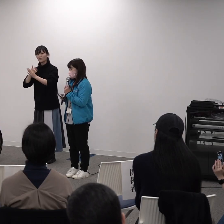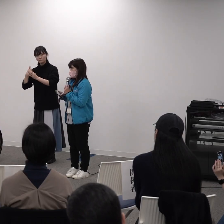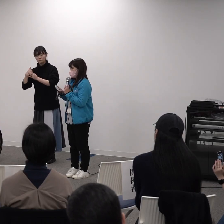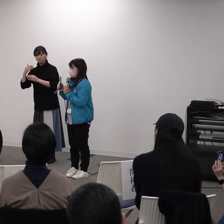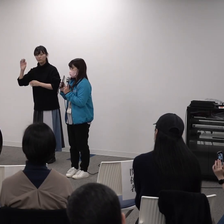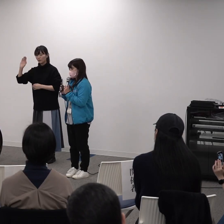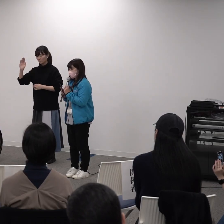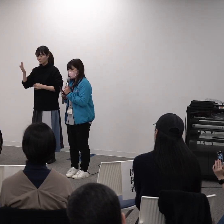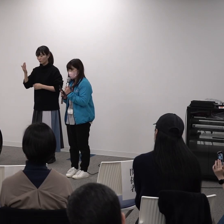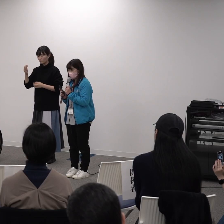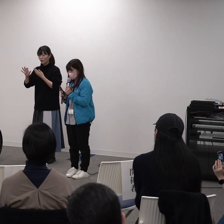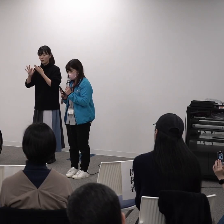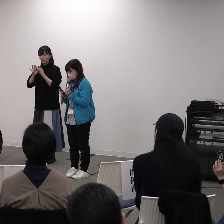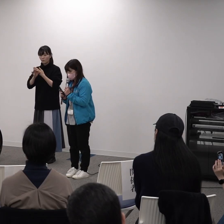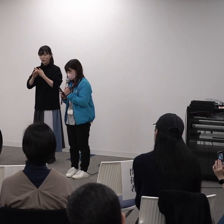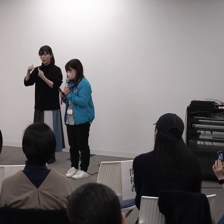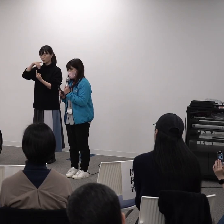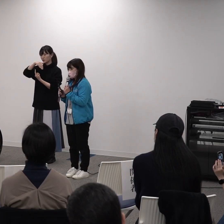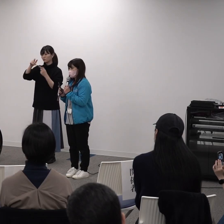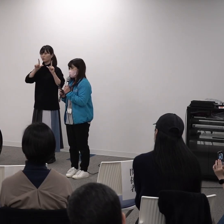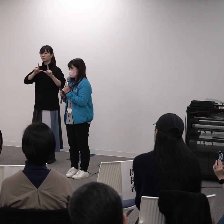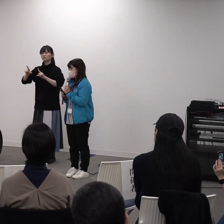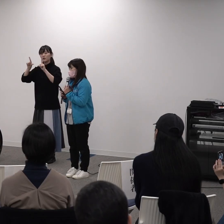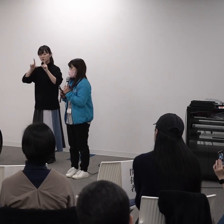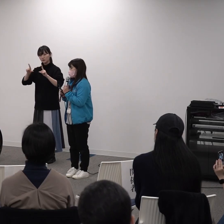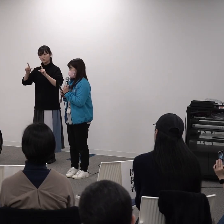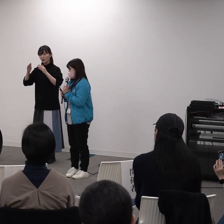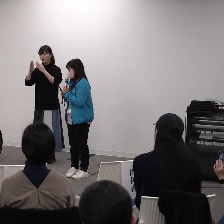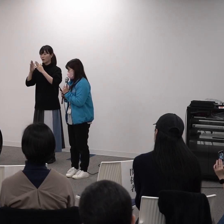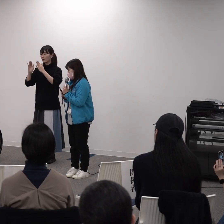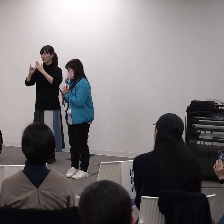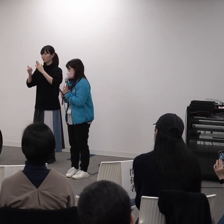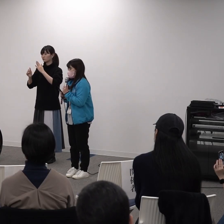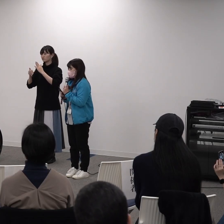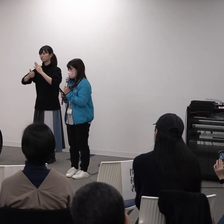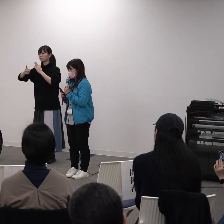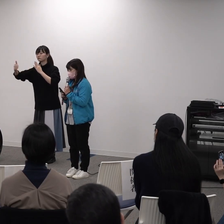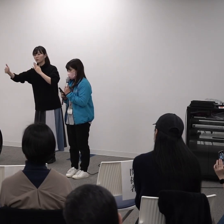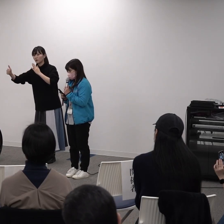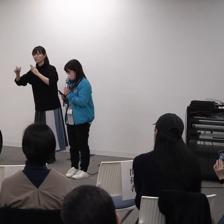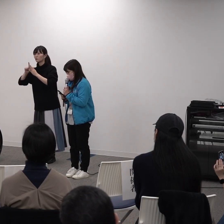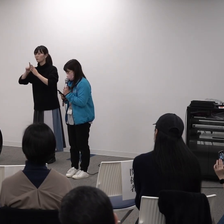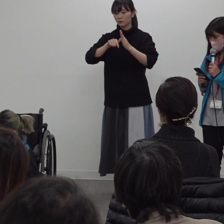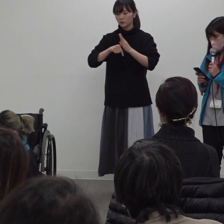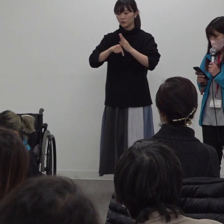例えば一人暮らし の方とか家族の人は外出してるときに落ちてしまったときに